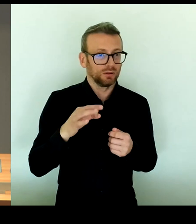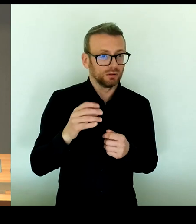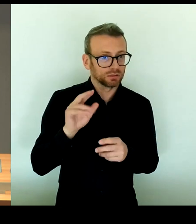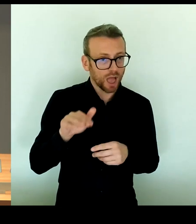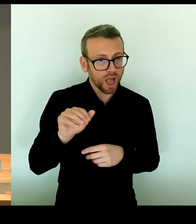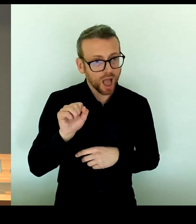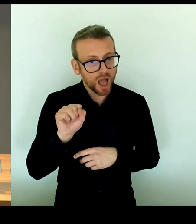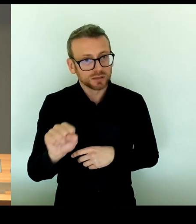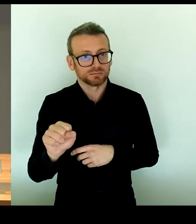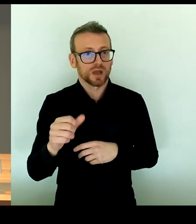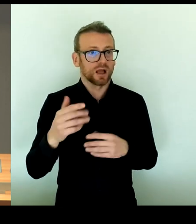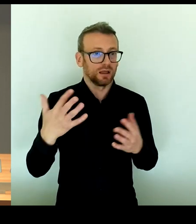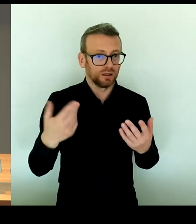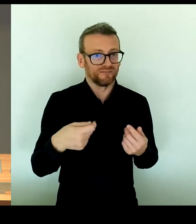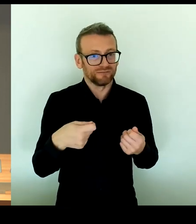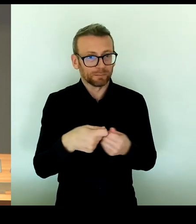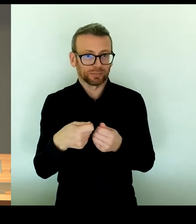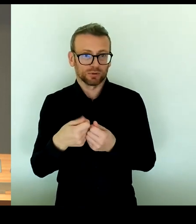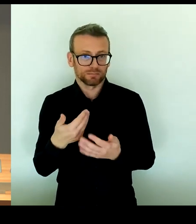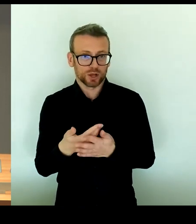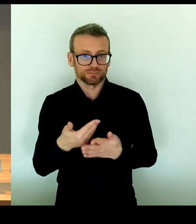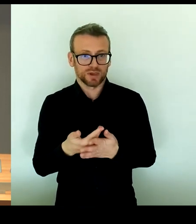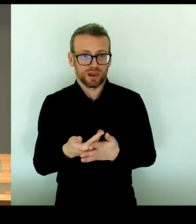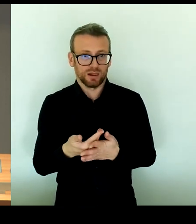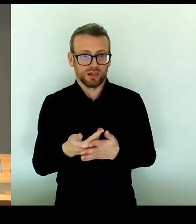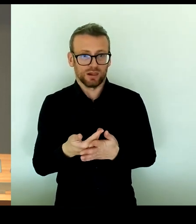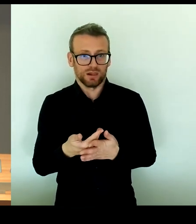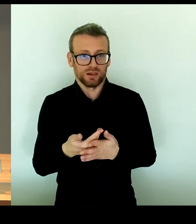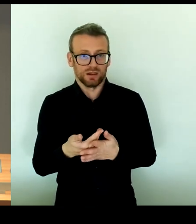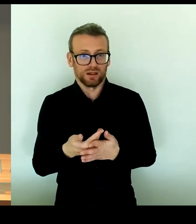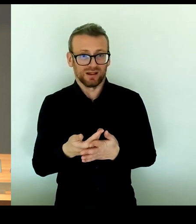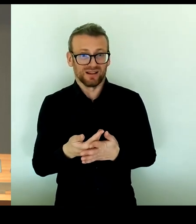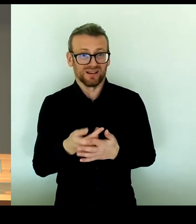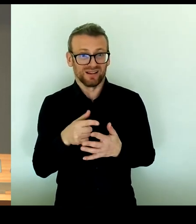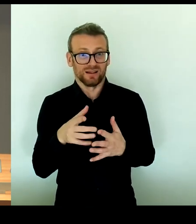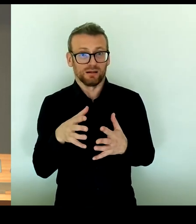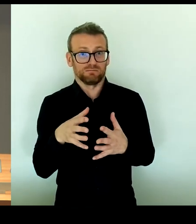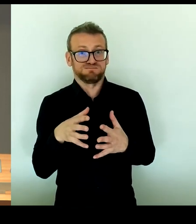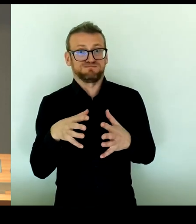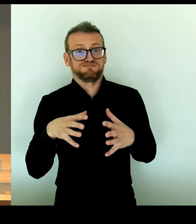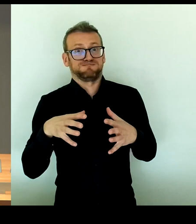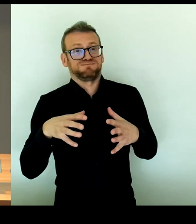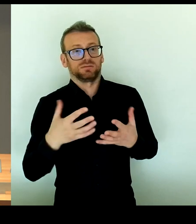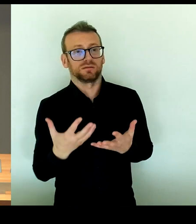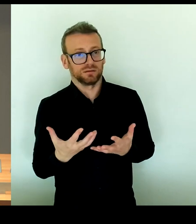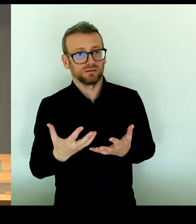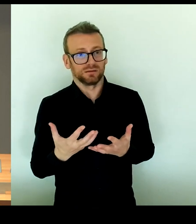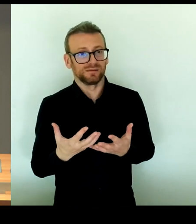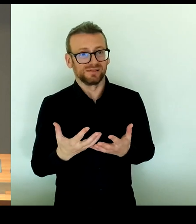mit dem Tagesordnungspunkt Antrag der Fraktion der SPD, der Fraktion Bündnis 90/Die Grünen